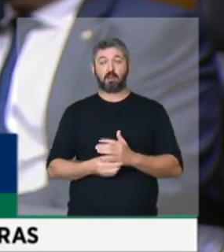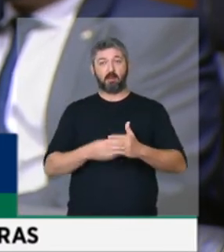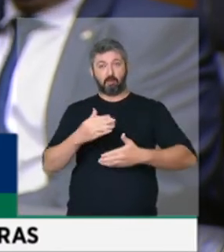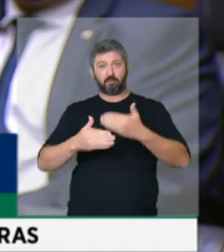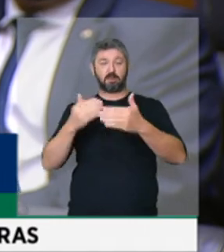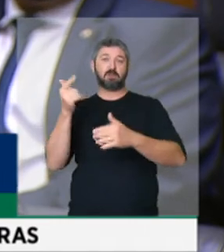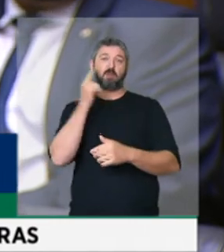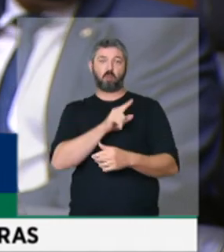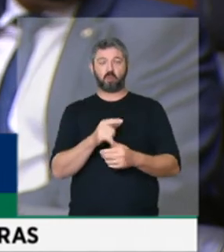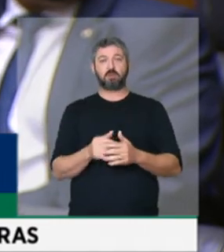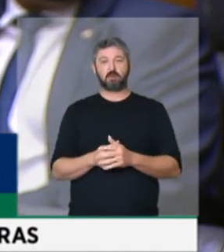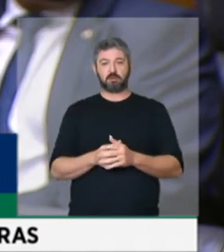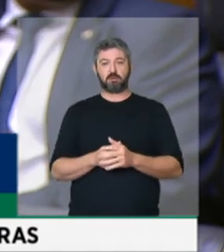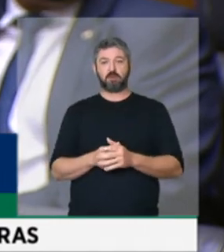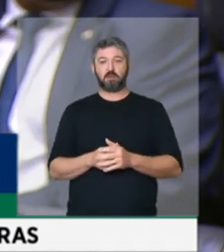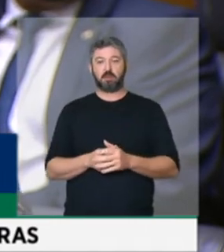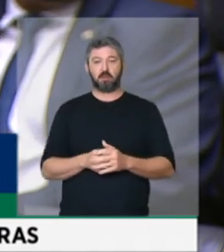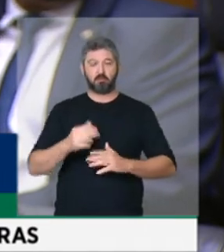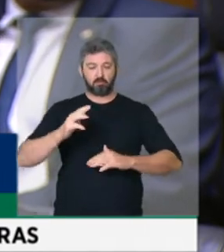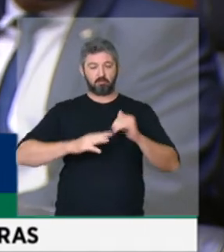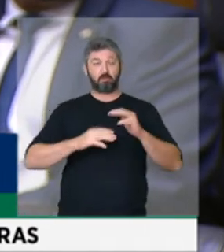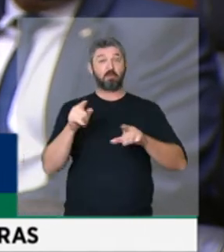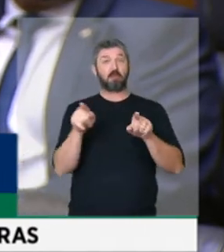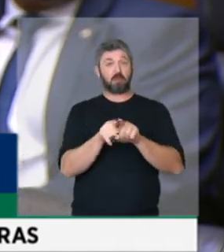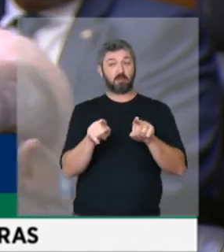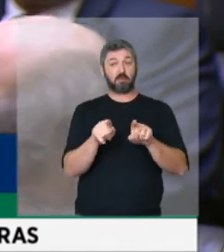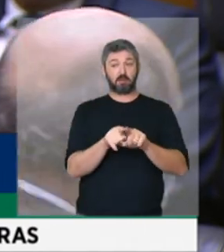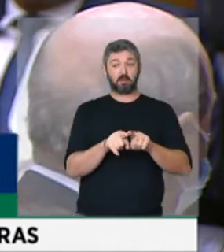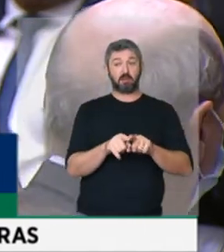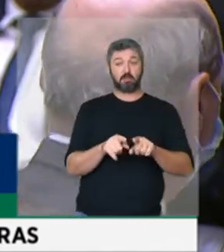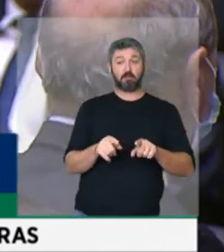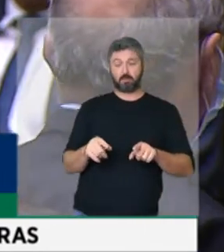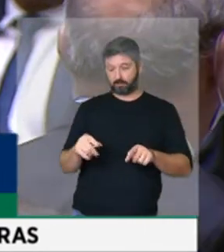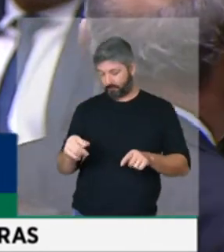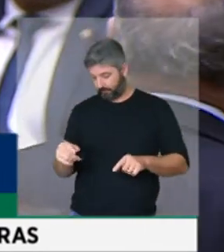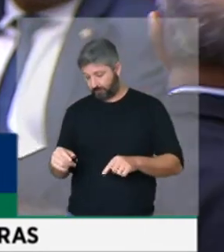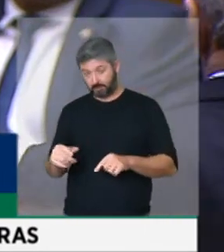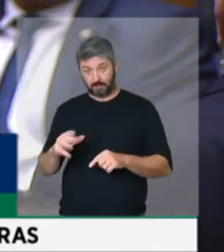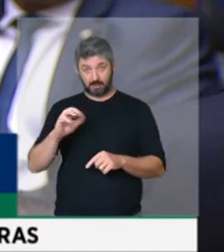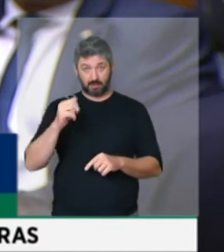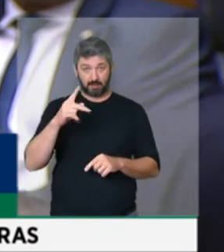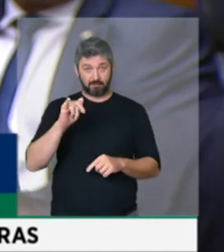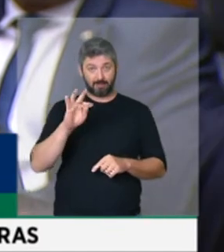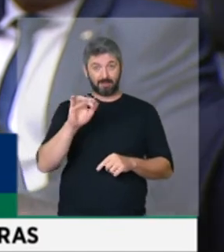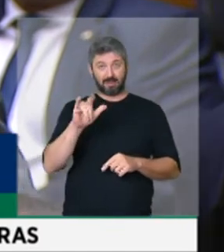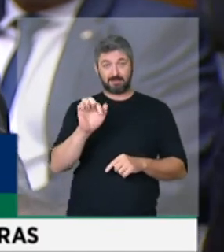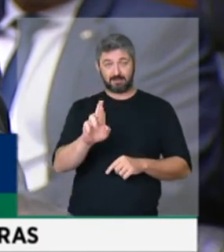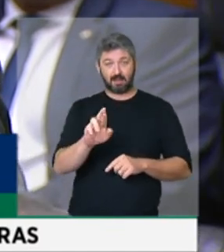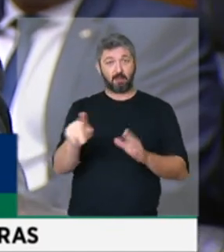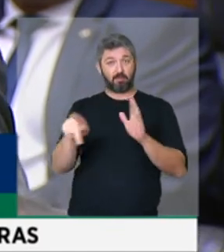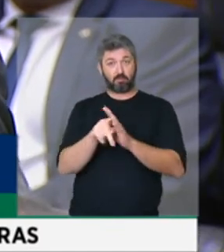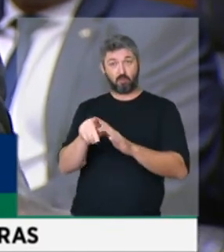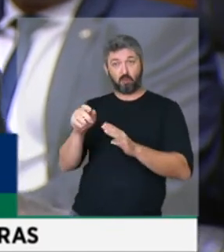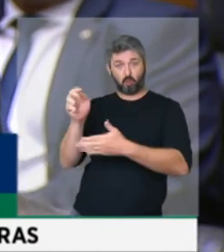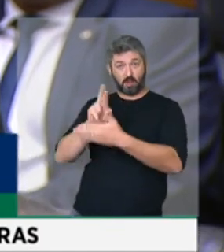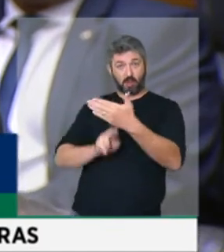NÓS CONSIGAMOS AVANÇAR NA MELHORARIA, NA EFICIÊNCIA, E INCLUSIVE COM A CAPITALIZAÇÃO QUE FOI PROPOSTO PELO RELATOR NÓS TEREMOS POSSIBILIDADE DE